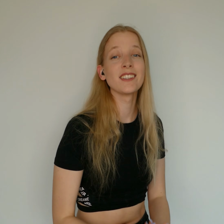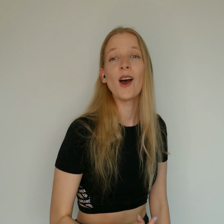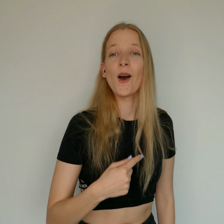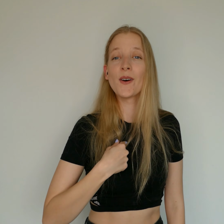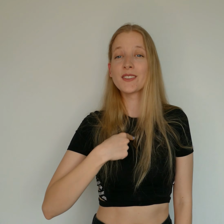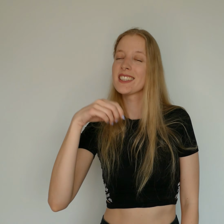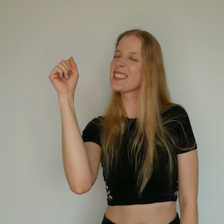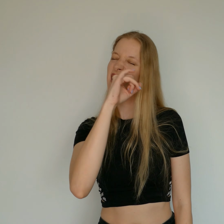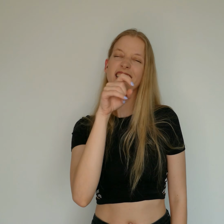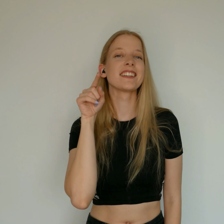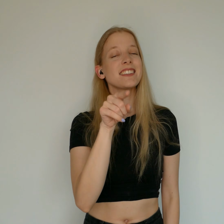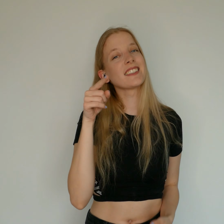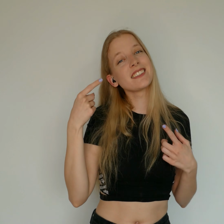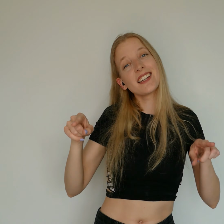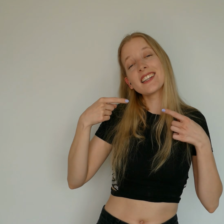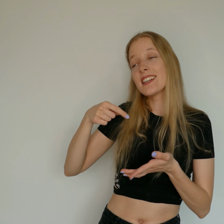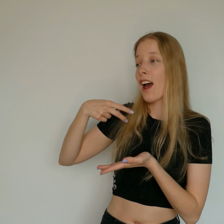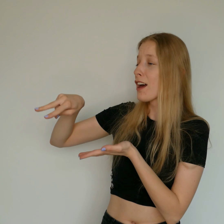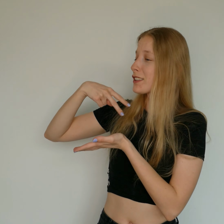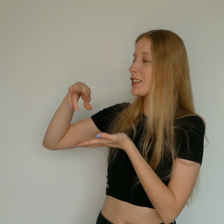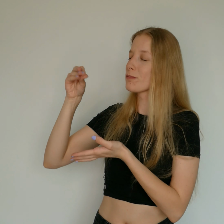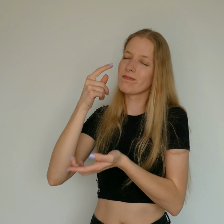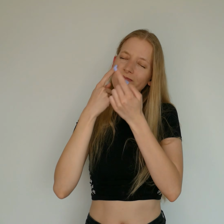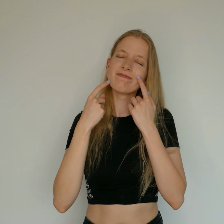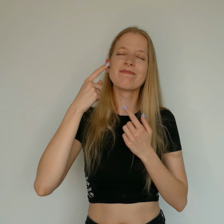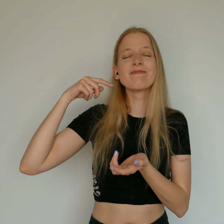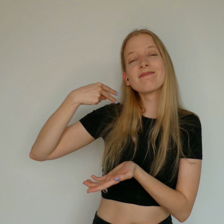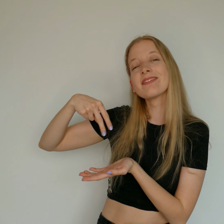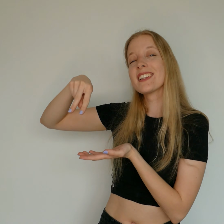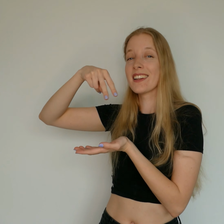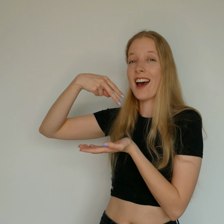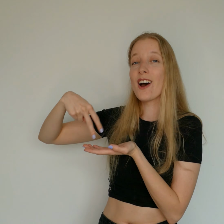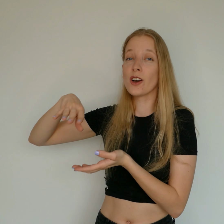Und ich singe diese Lieder Tanz' mit Tränen in den Augen